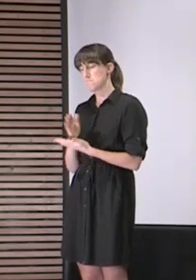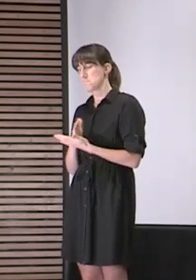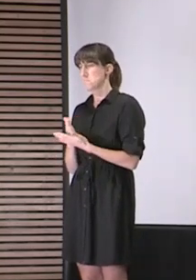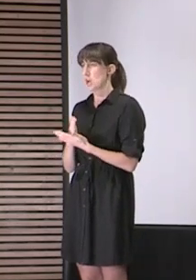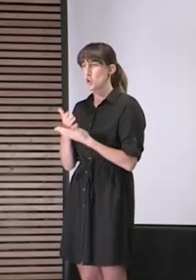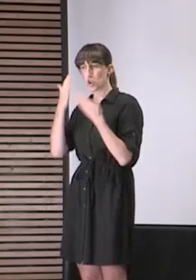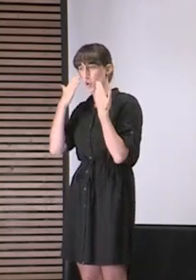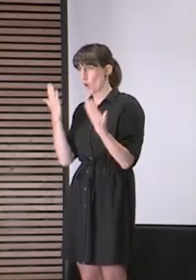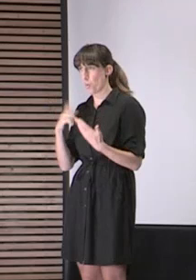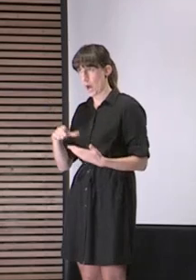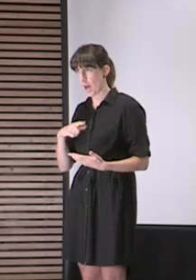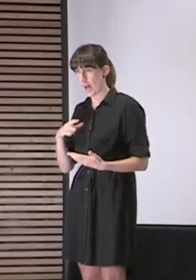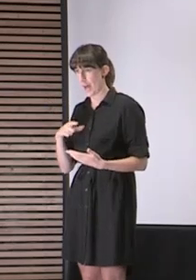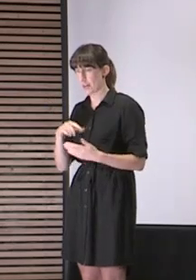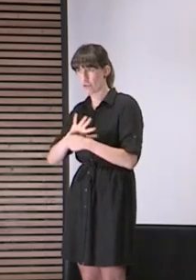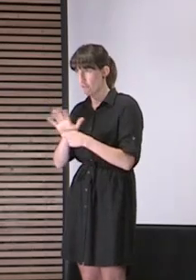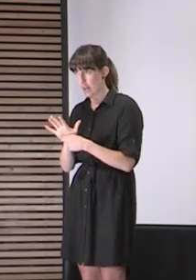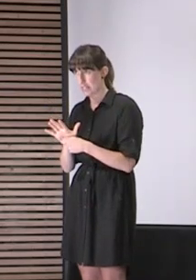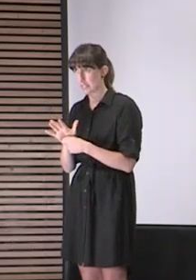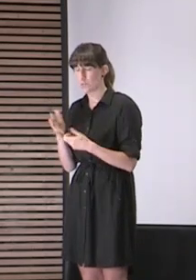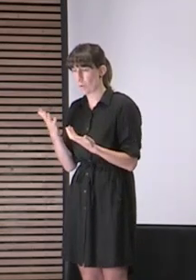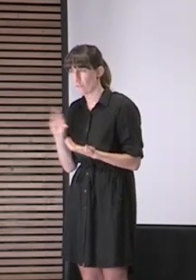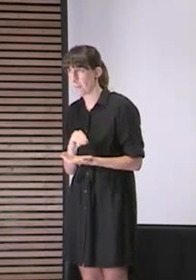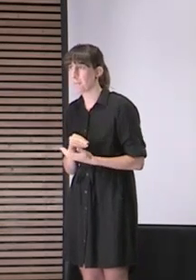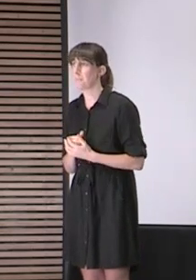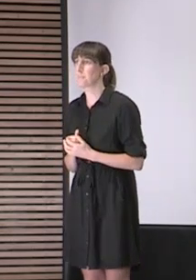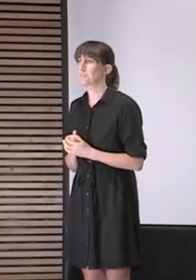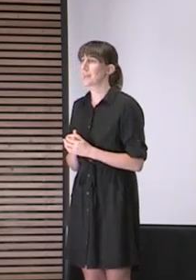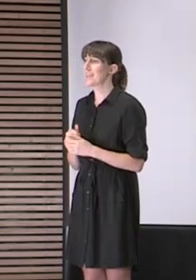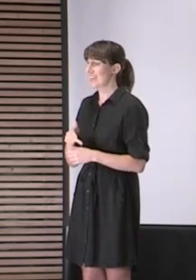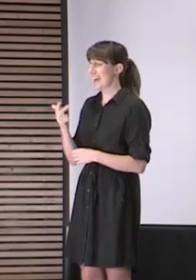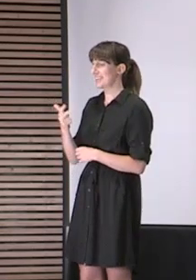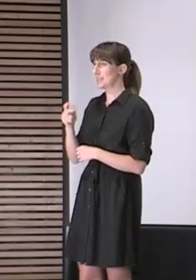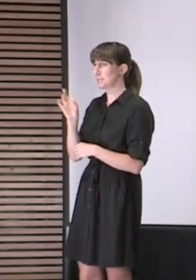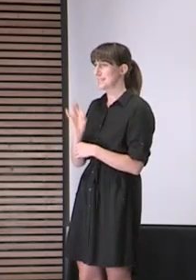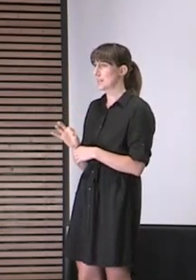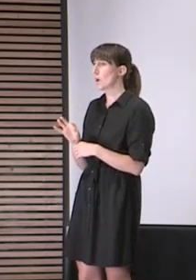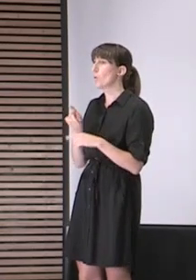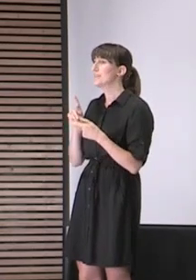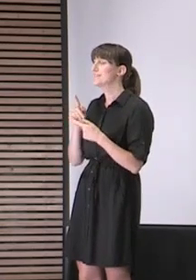Por lo tanto, no hemos visto un gran salto en la transmisión de la comunidad, pero seguiremos observando de cerca a aquellos que aún no se han investigado para ver qué nos están diciendo. ¿Los números han